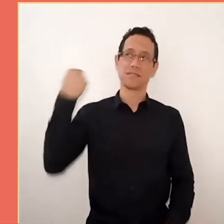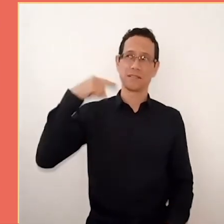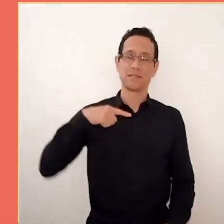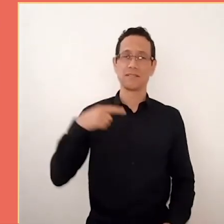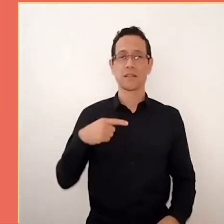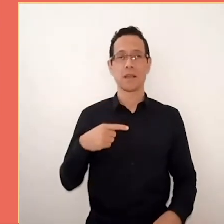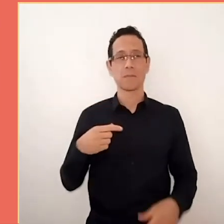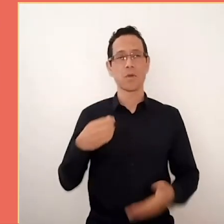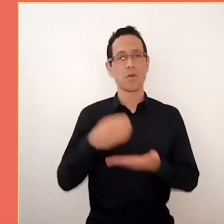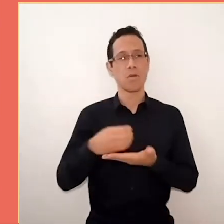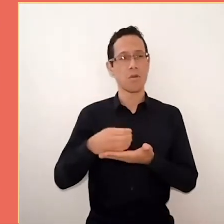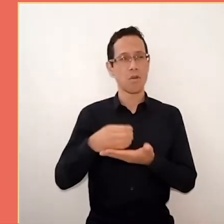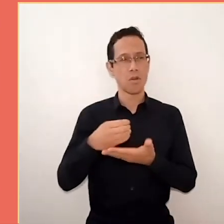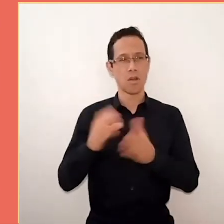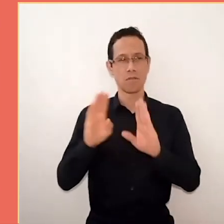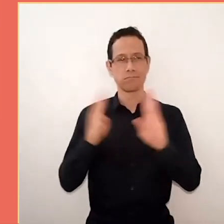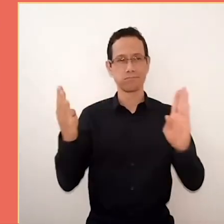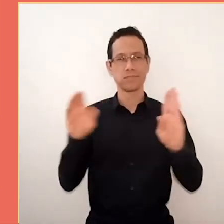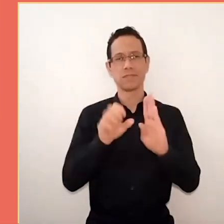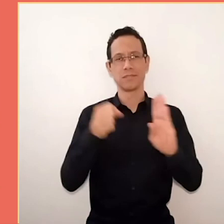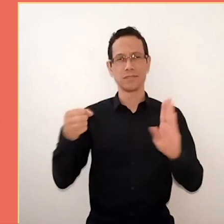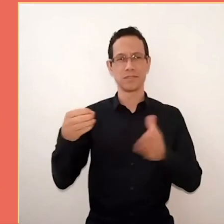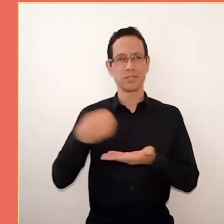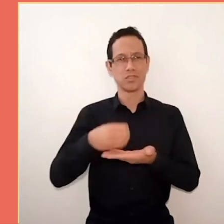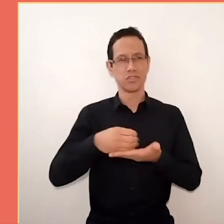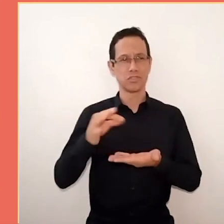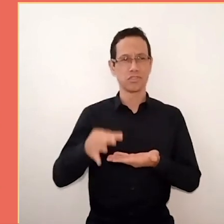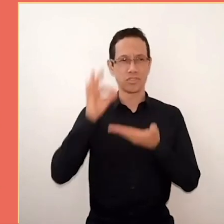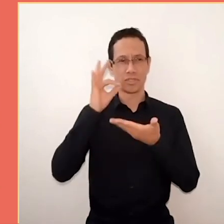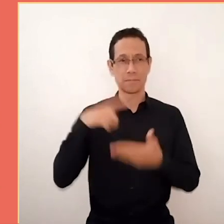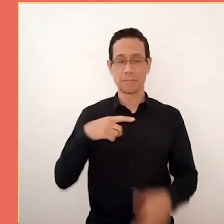com copos e xícaras, e eu vou compartilhar com vocês